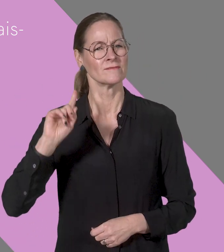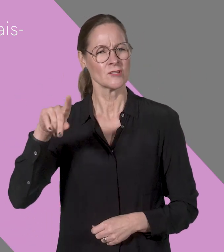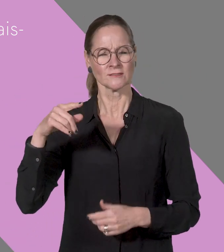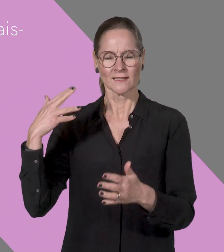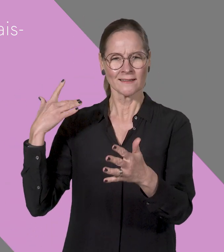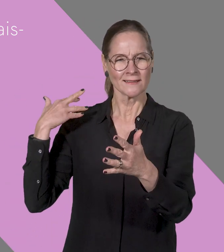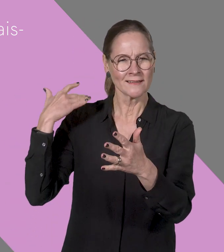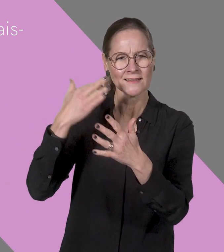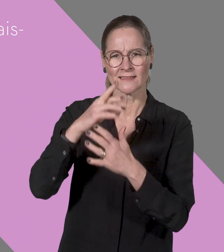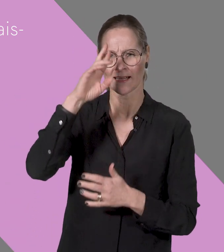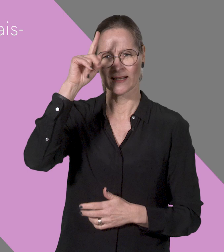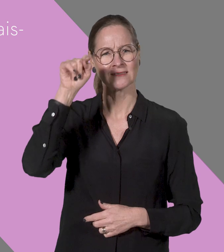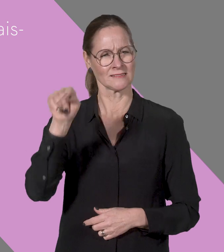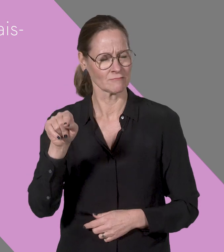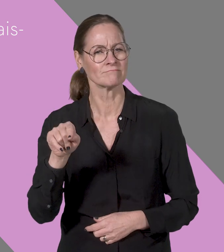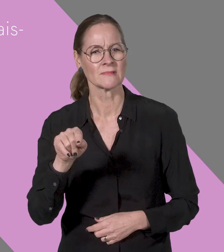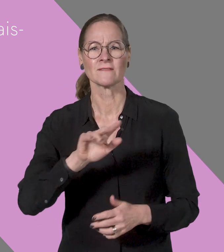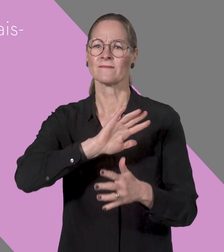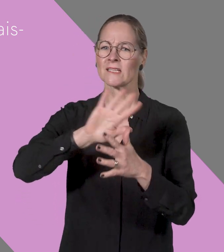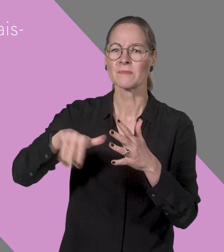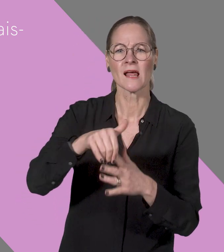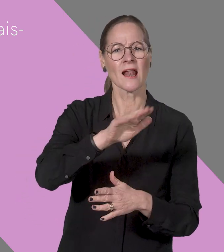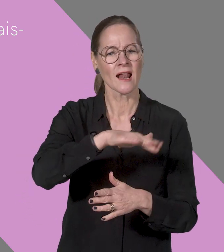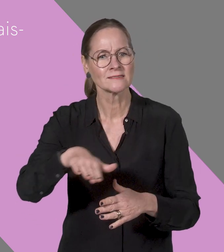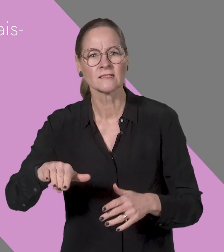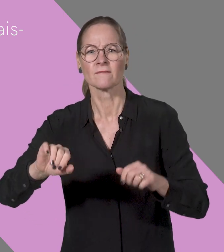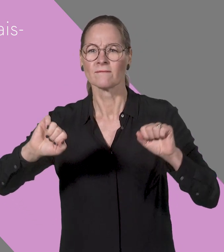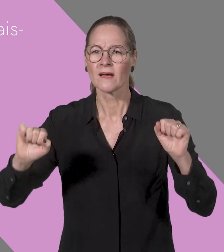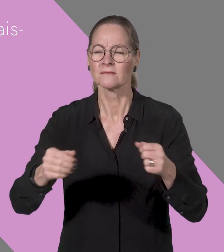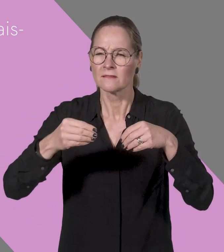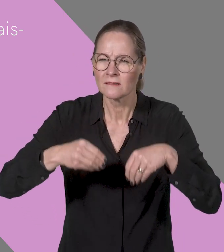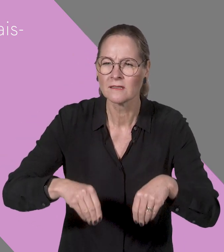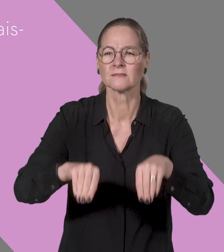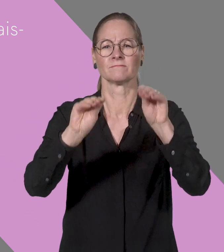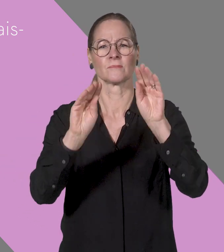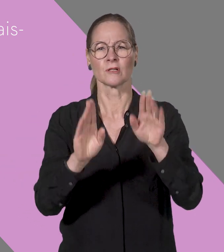Vuosien ajan viittomakielisten lasten varhaiskasvatus Helsingissä -